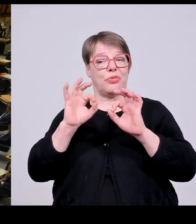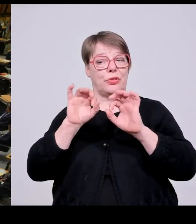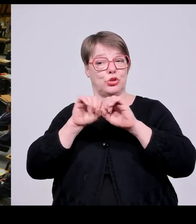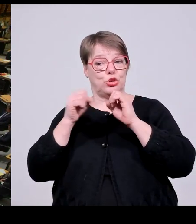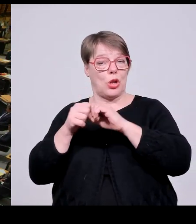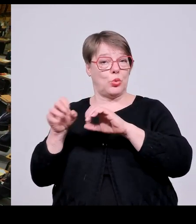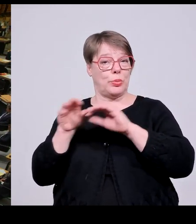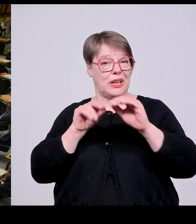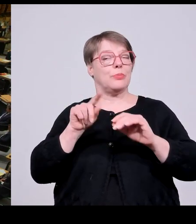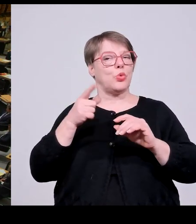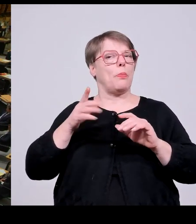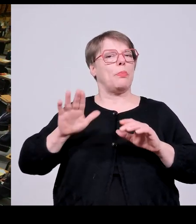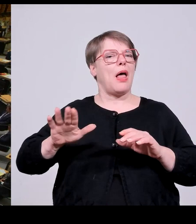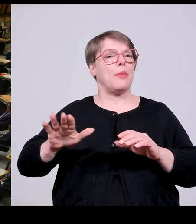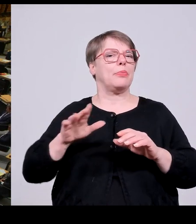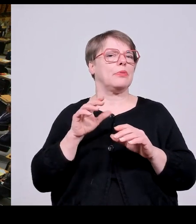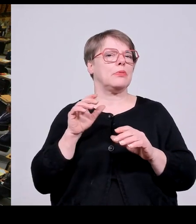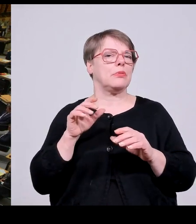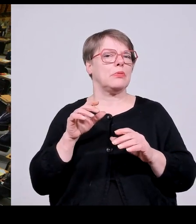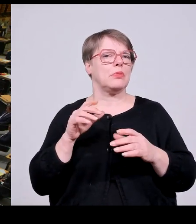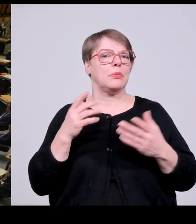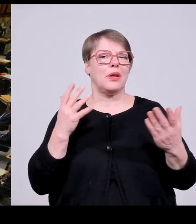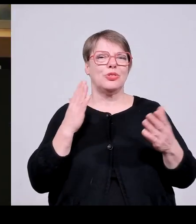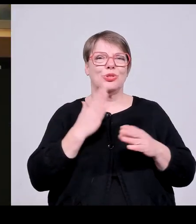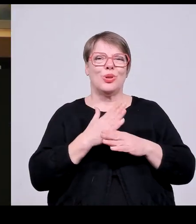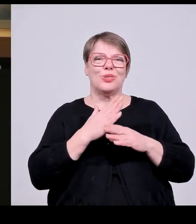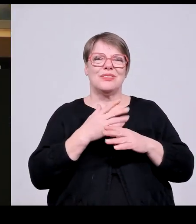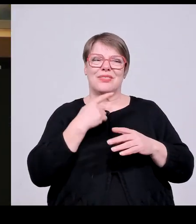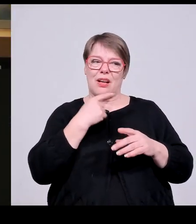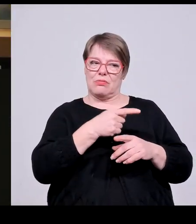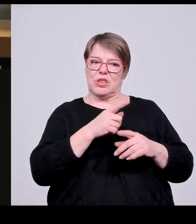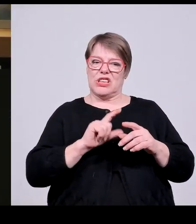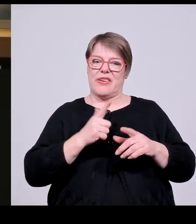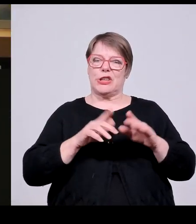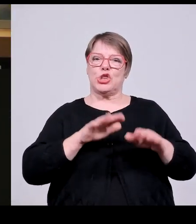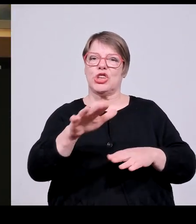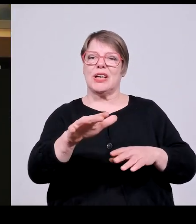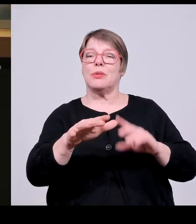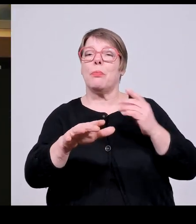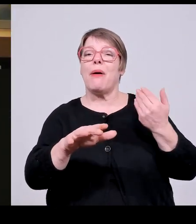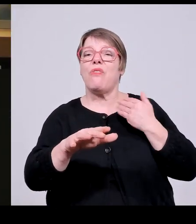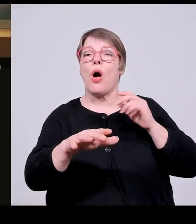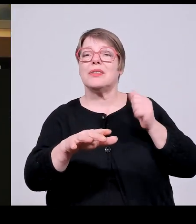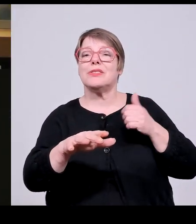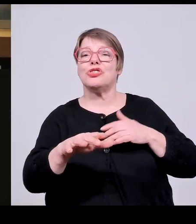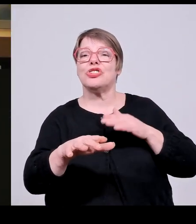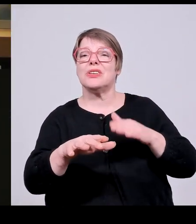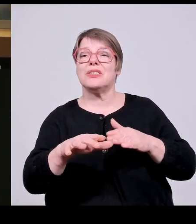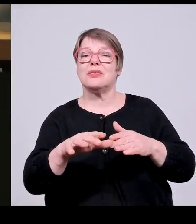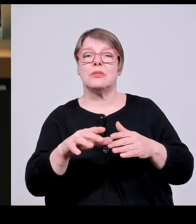(Rednerwechsel) Sehr geehrter Herr Präsident, liebe Kolleginnen, Kollegen! Die Zeiten, in denen man das für normal oder sogar für